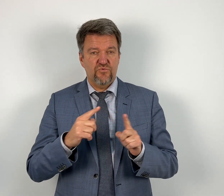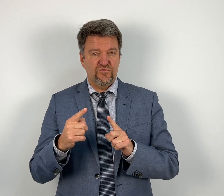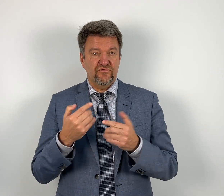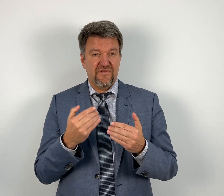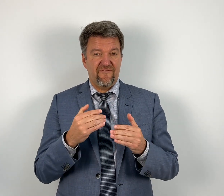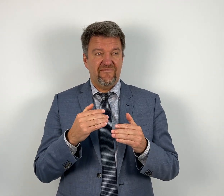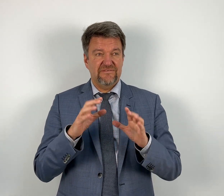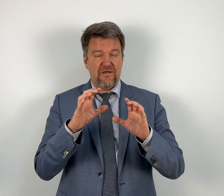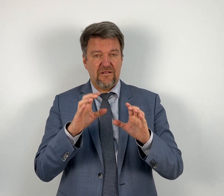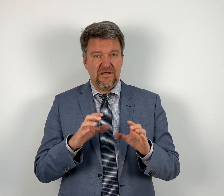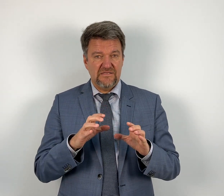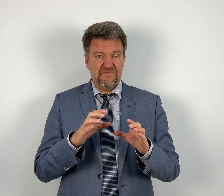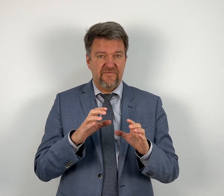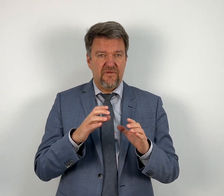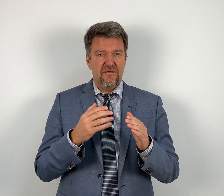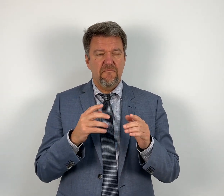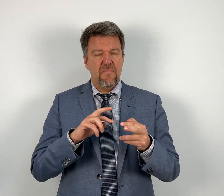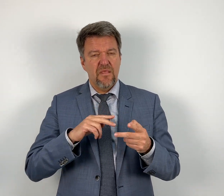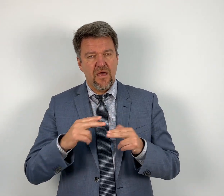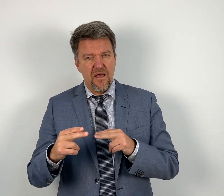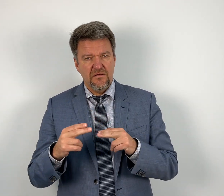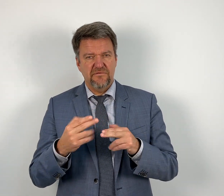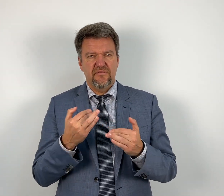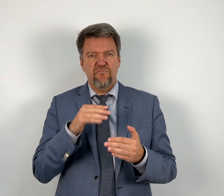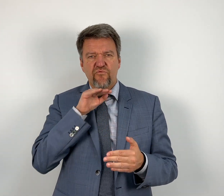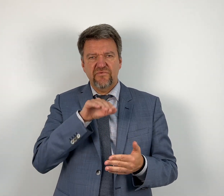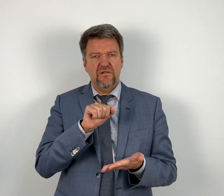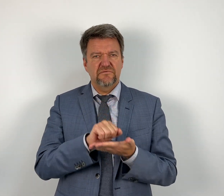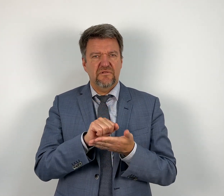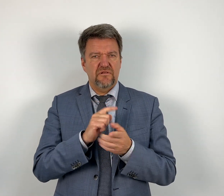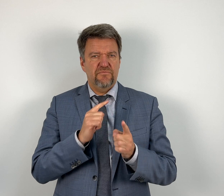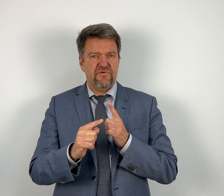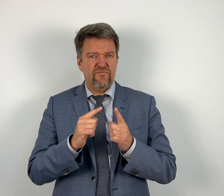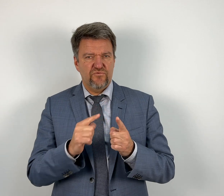потому что сейчас в законодательстве меняется профессиональная оценка квалификации